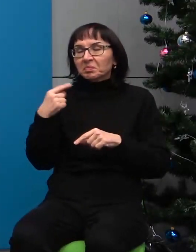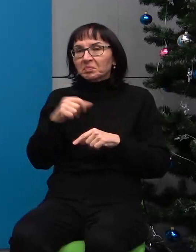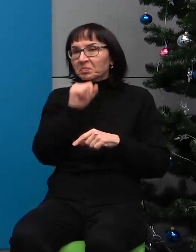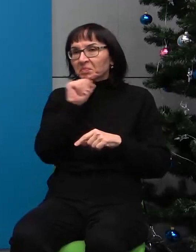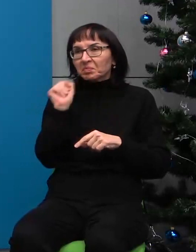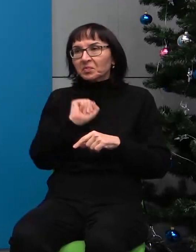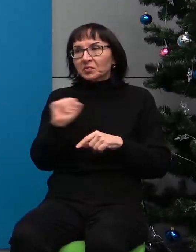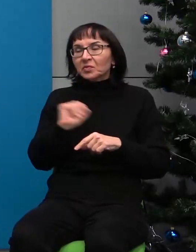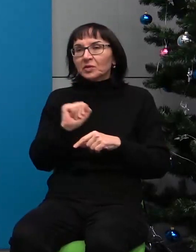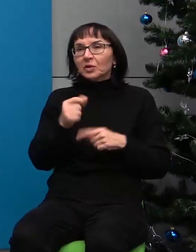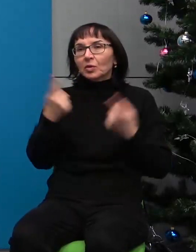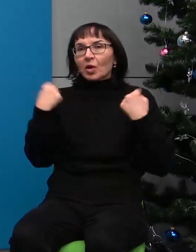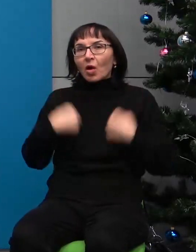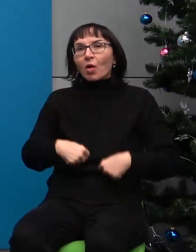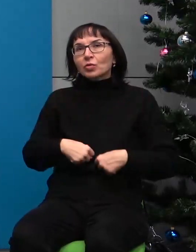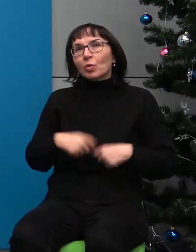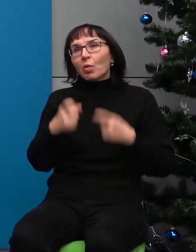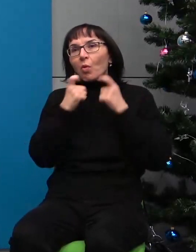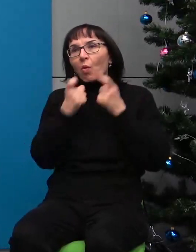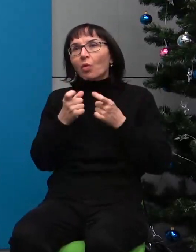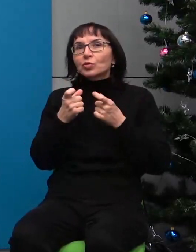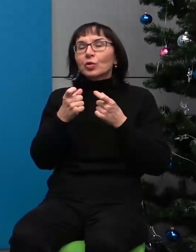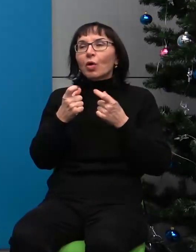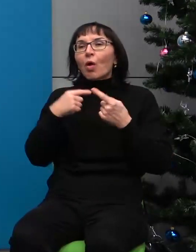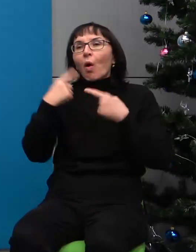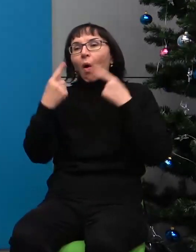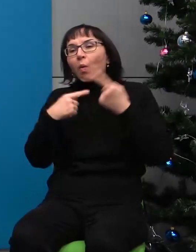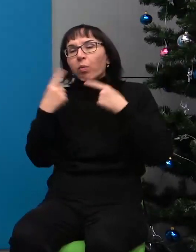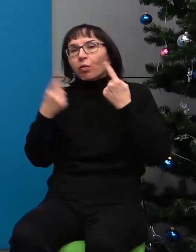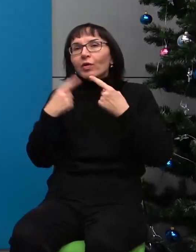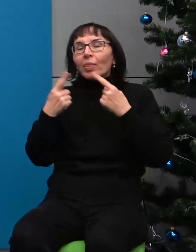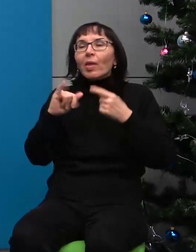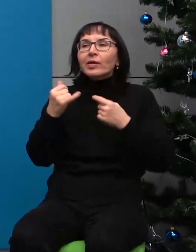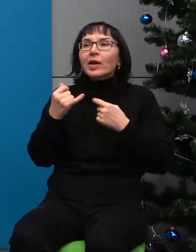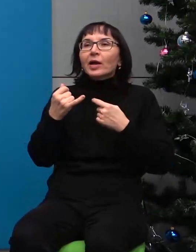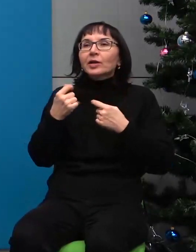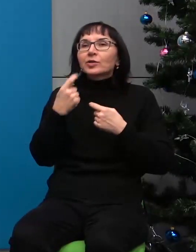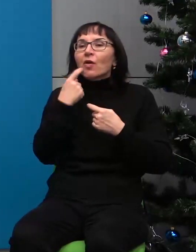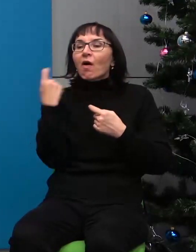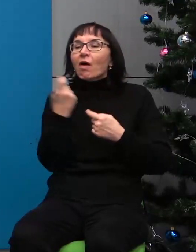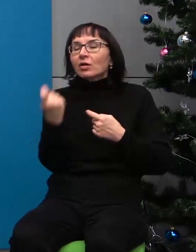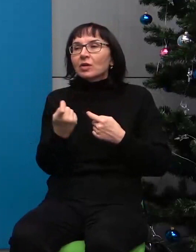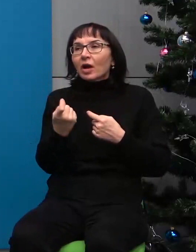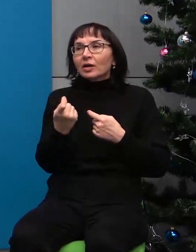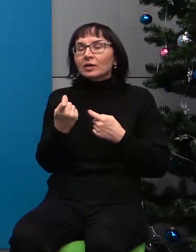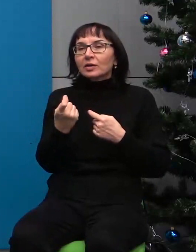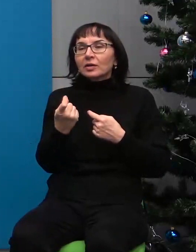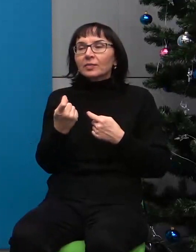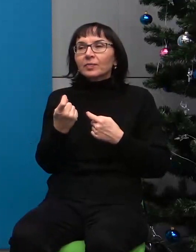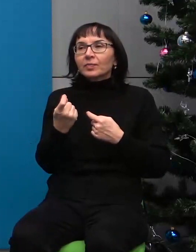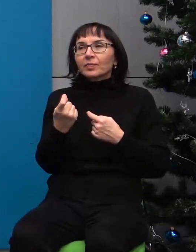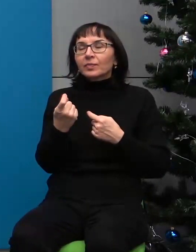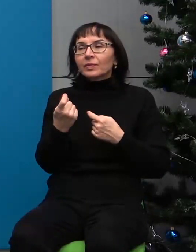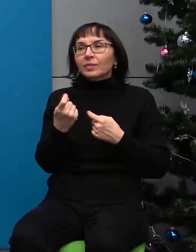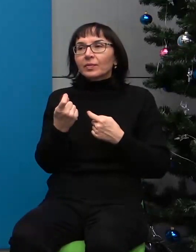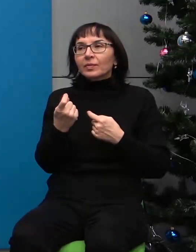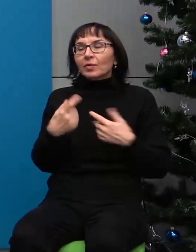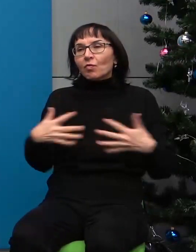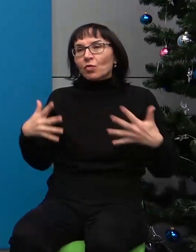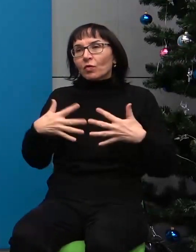która opowiada w przełomisku najsprośniejsze żarty czy coś w tym rodzaju, ale faktem jest,